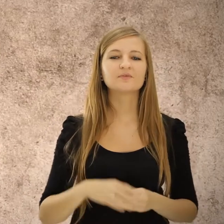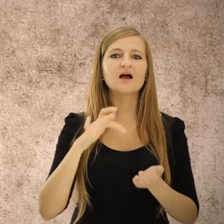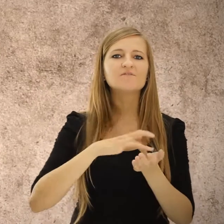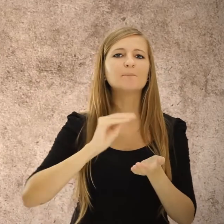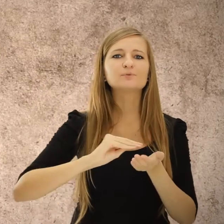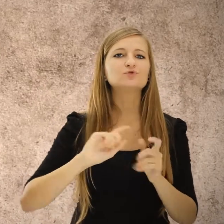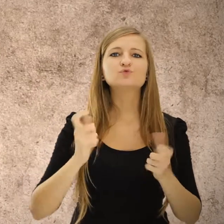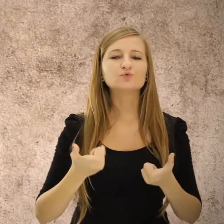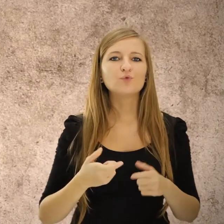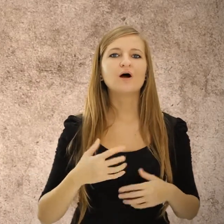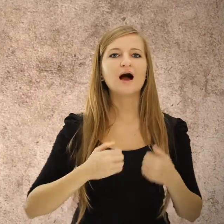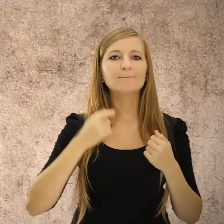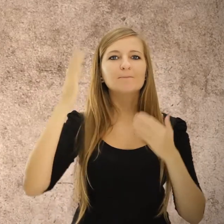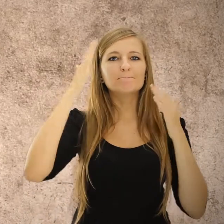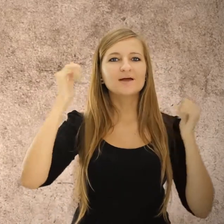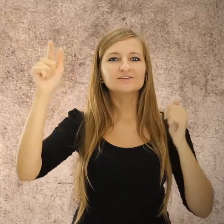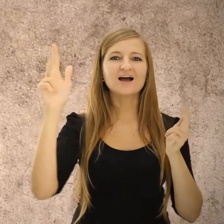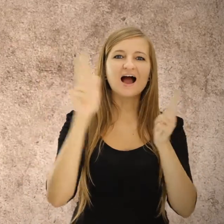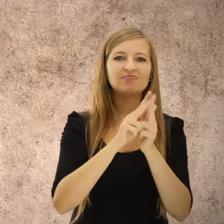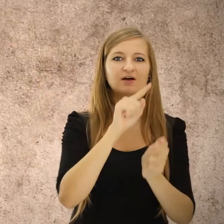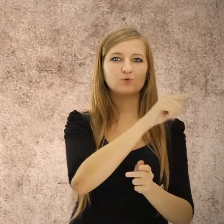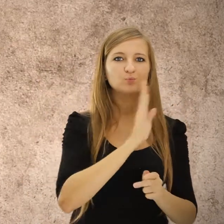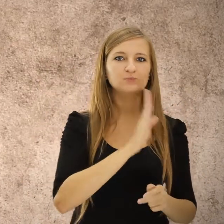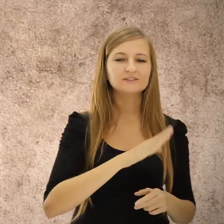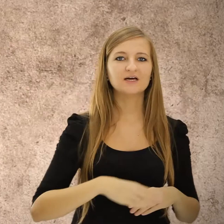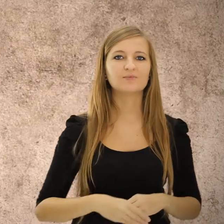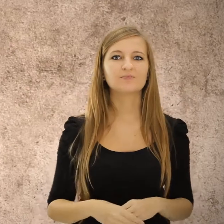żeby Meksyk zaatakował USA,